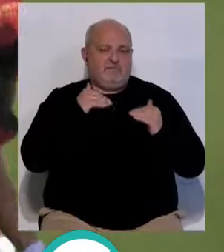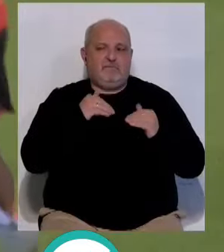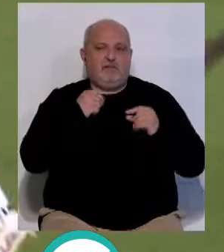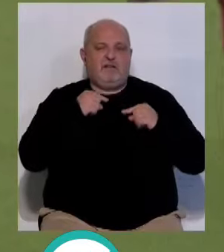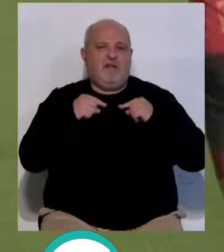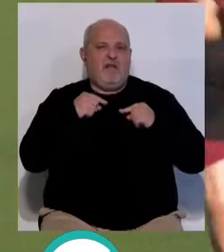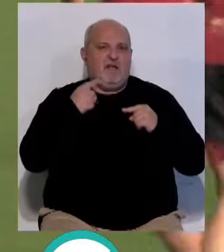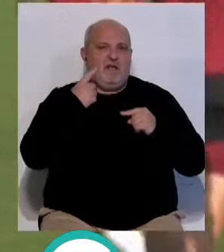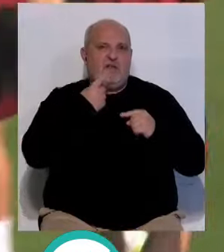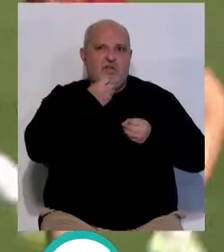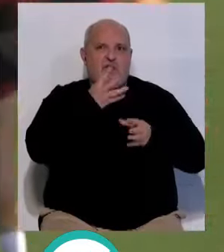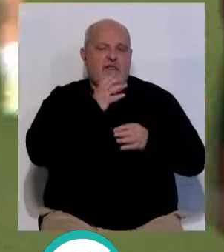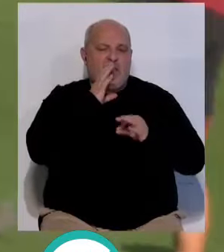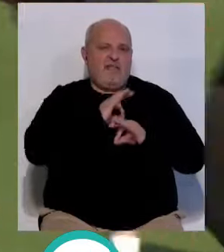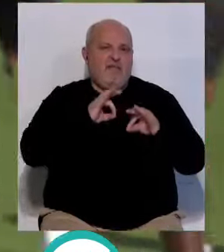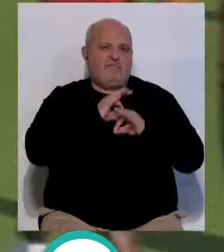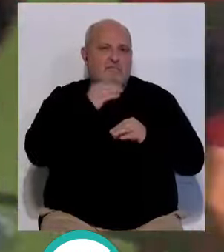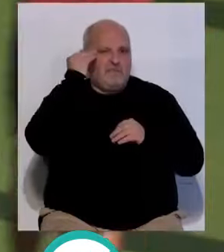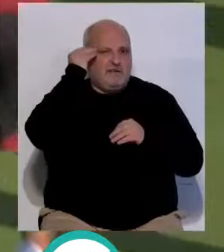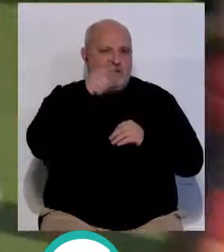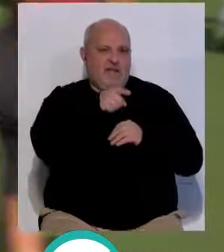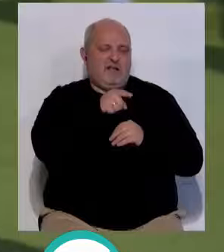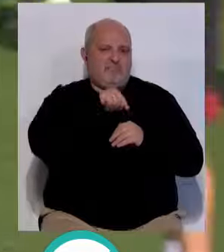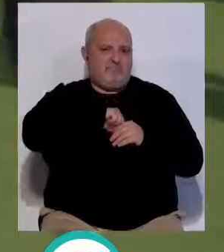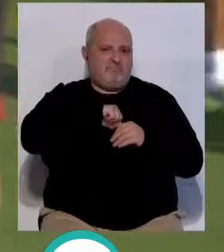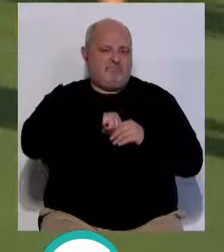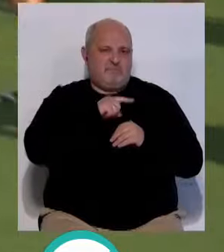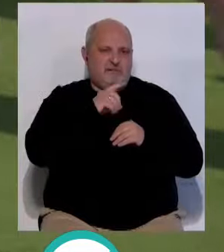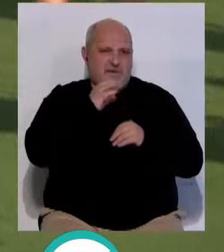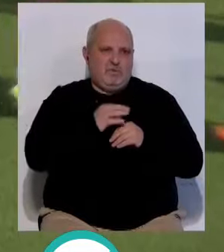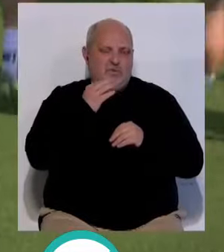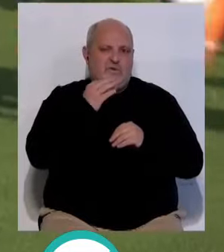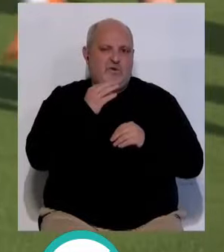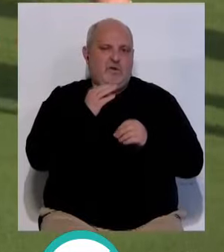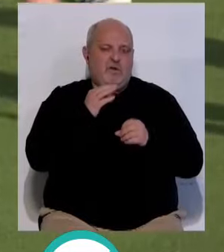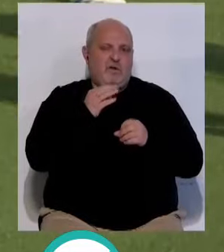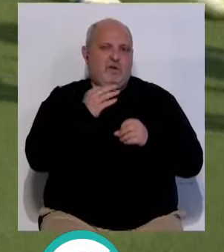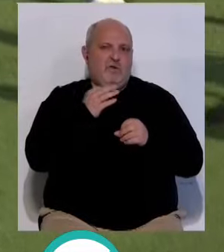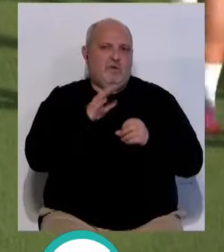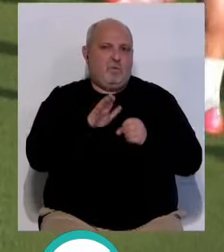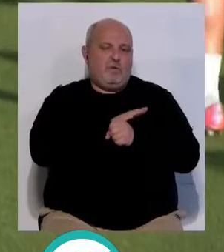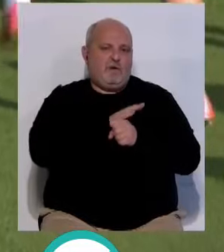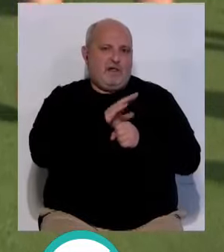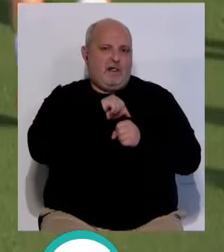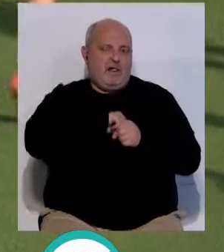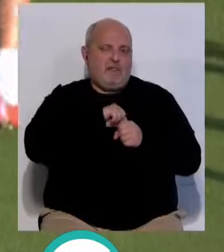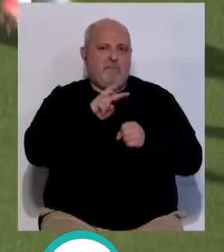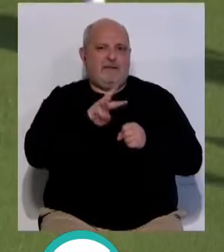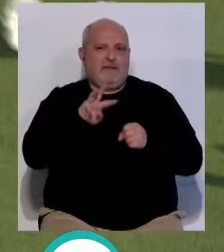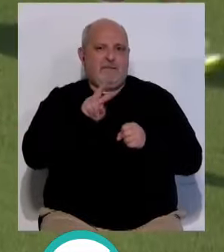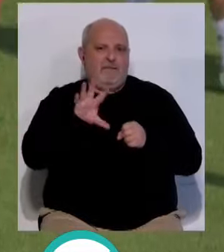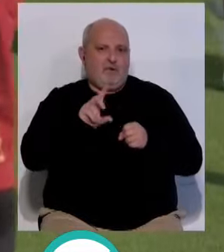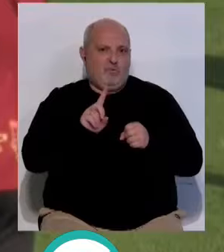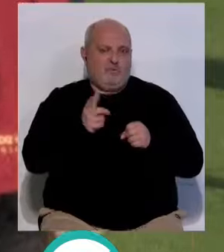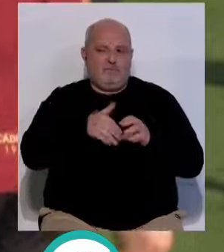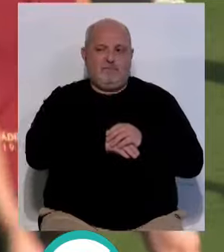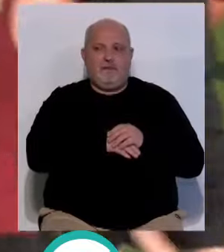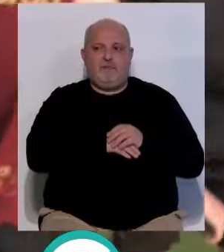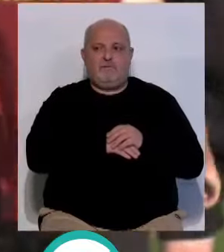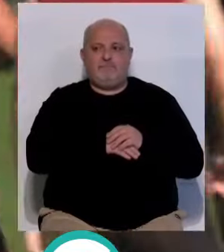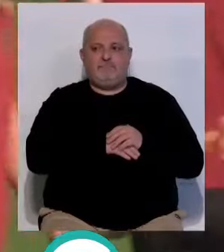aunque no lo diga él piensa para sí mismo que él tiene cubiertas 23 fichas federativas no 25 lo